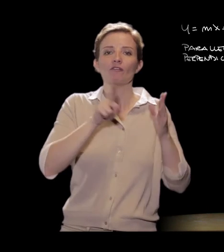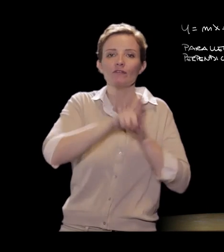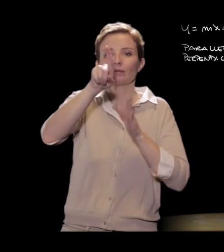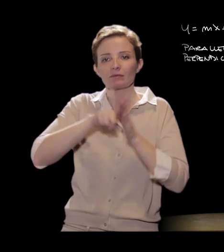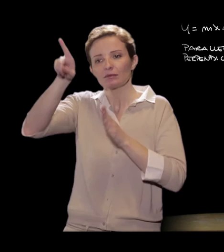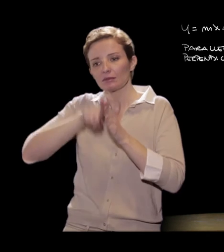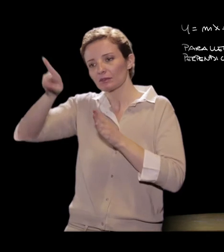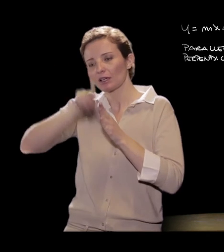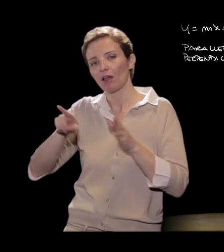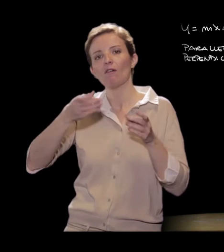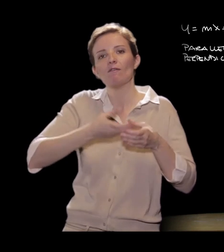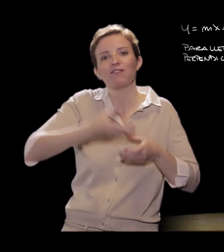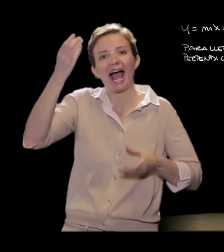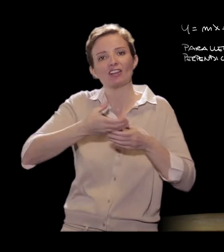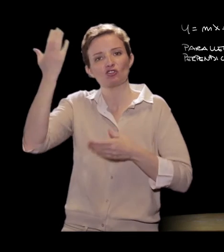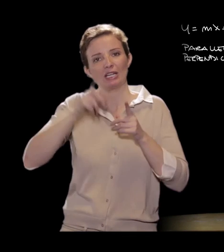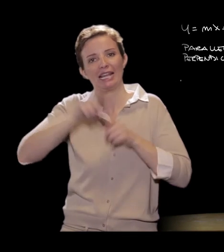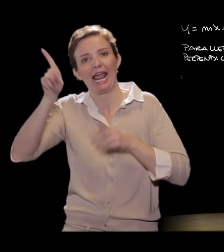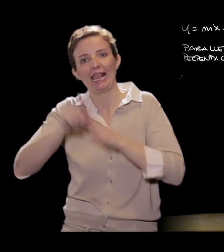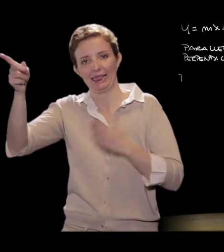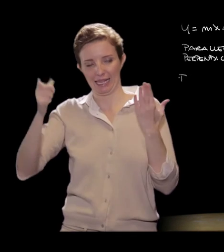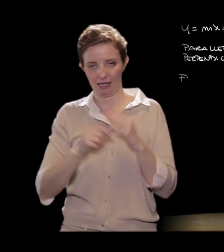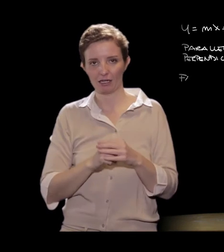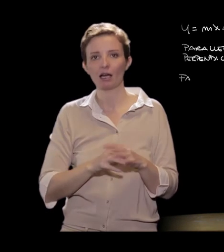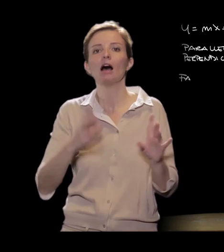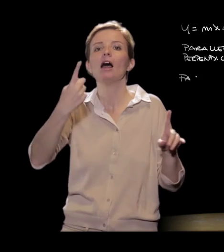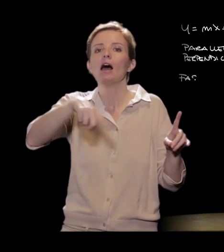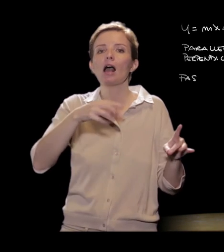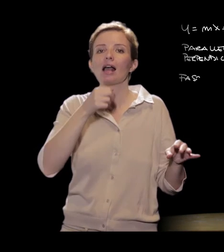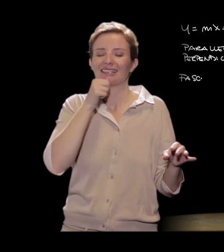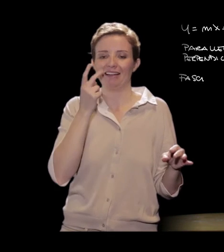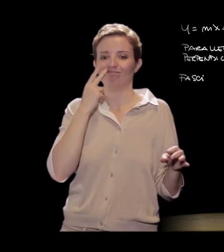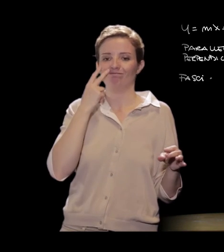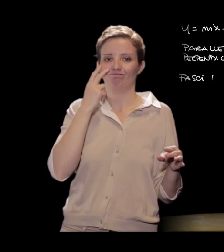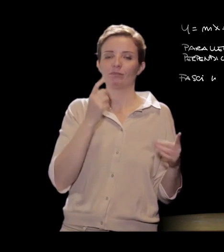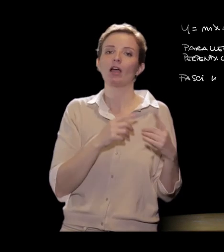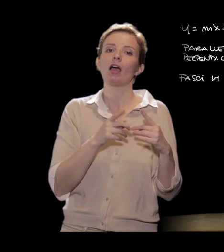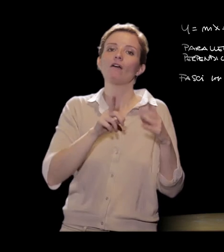Per parlare dei fasci di rette dobbiamo distinguere i fasci impropri